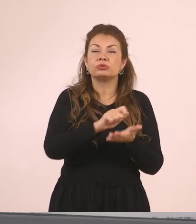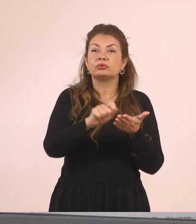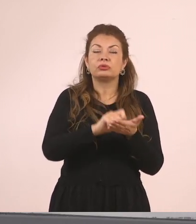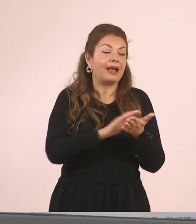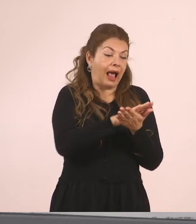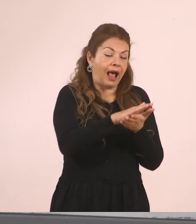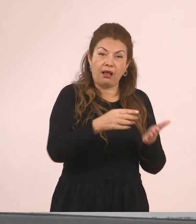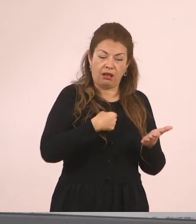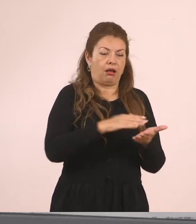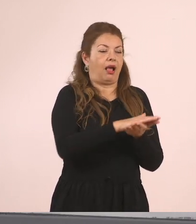...ανακυκλώνω, να το.